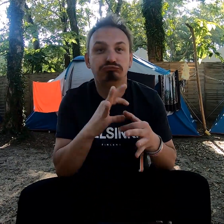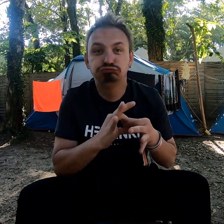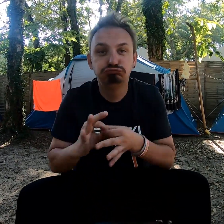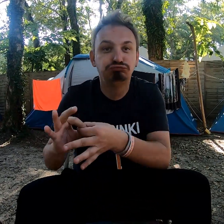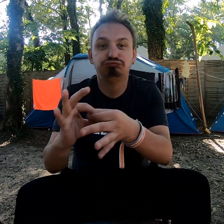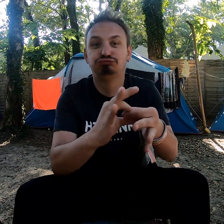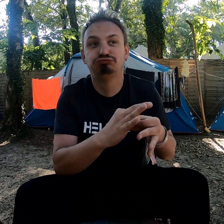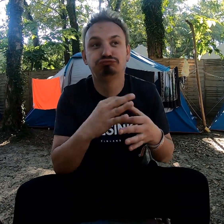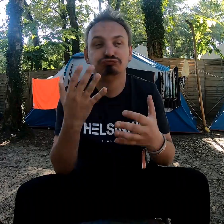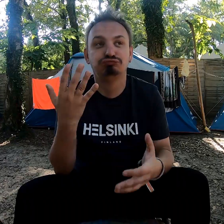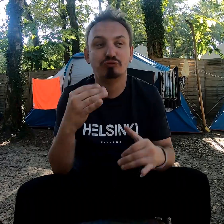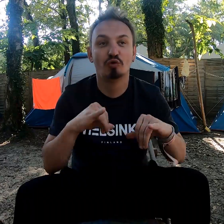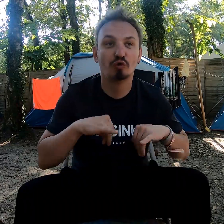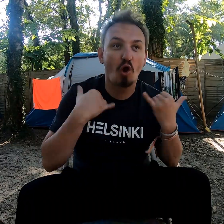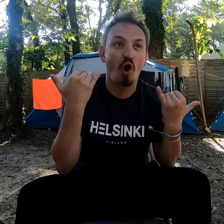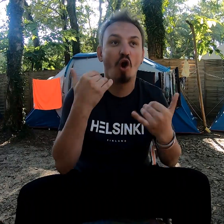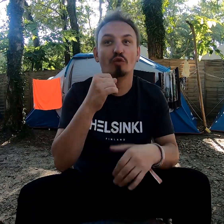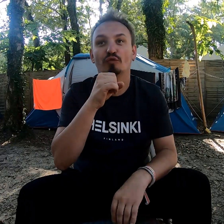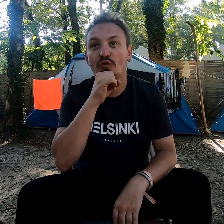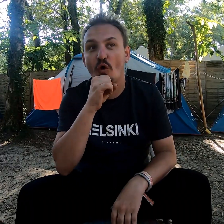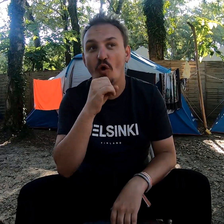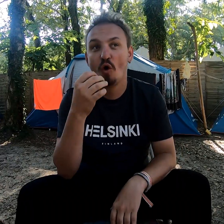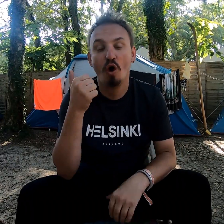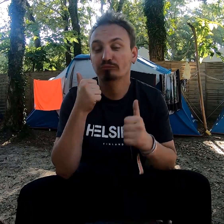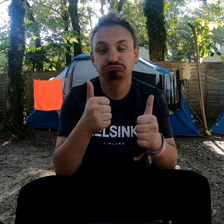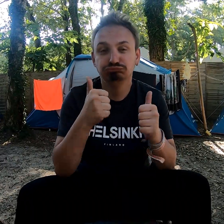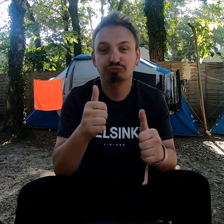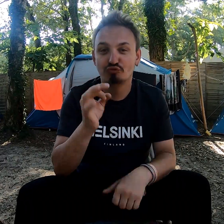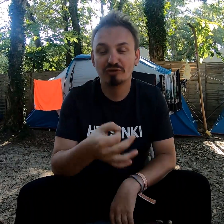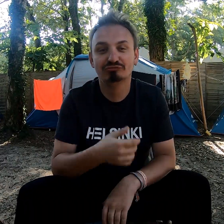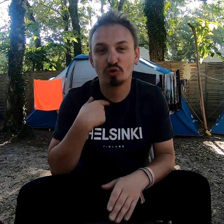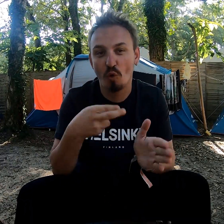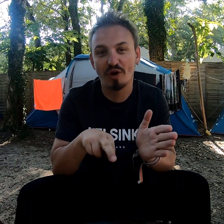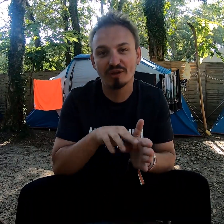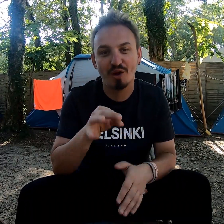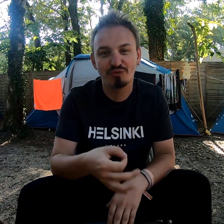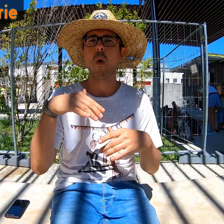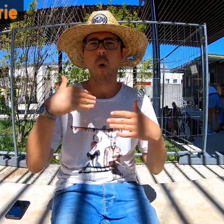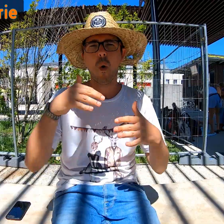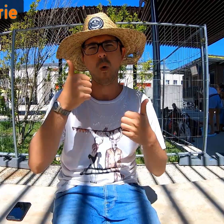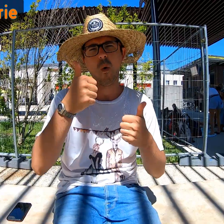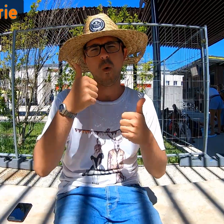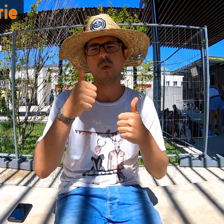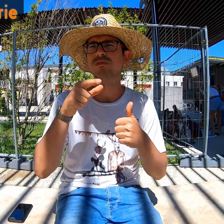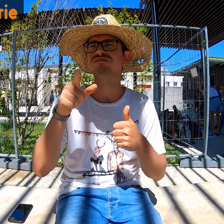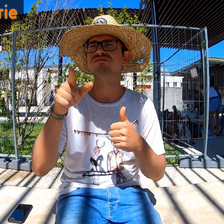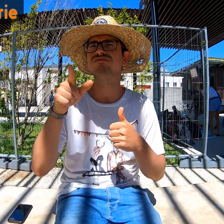On était bien unis entre des jeunes, des vieux. Vraiment bien ! Oui, je vais revenir ! Oulala vraiment top !